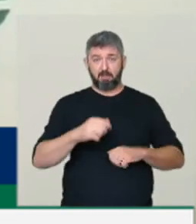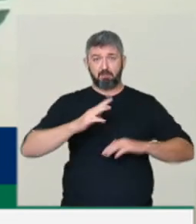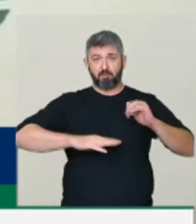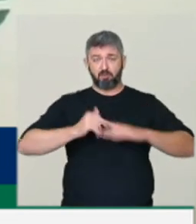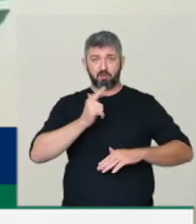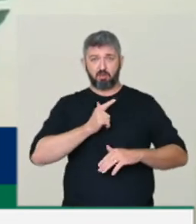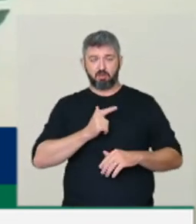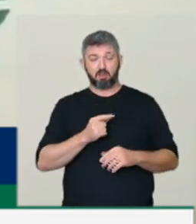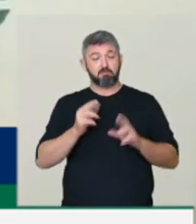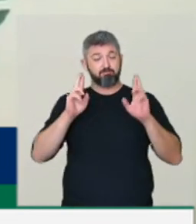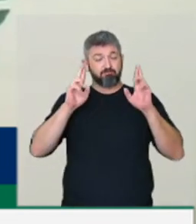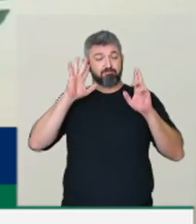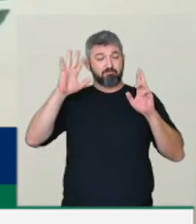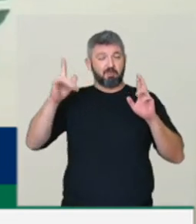NÓS VAMOS NORMALIZAR O